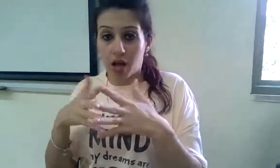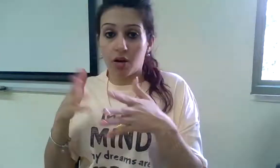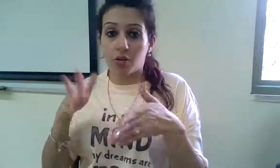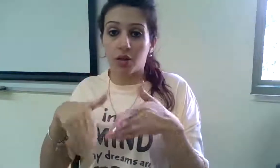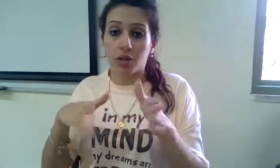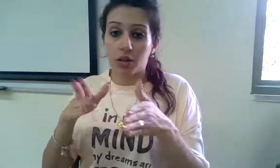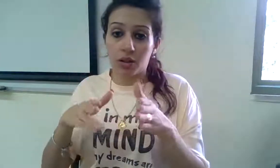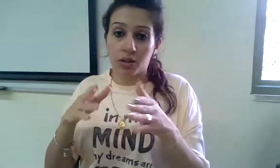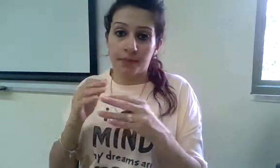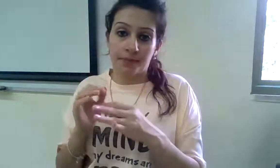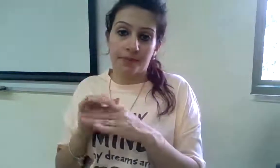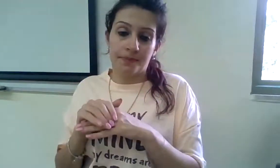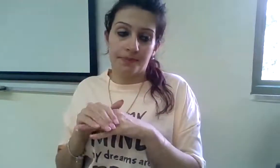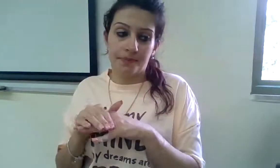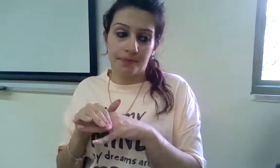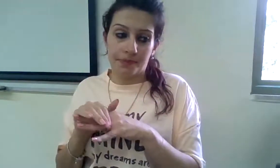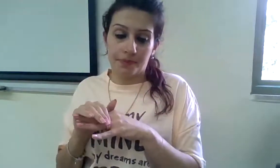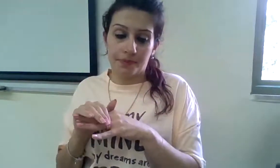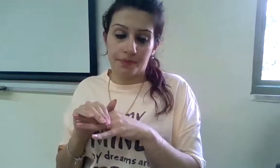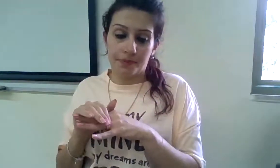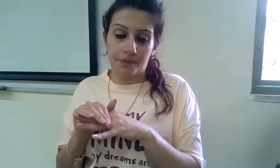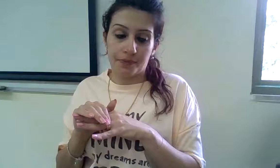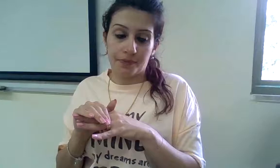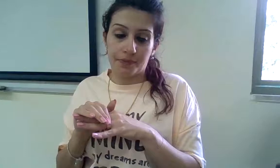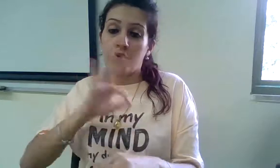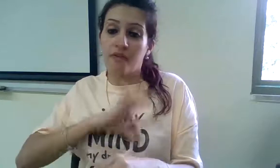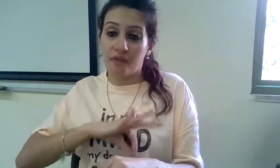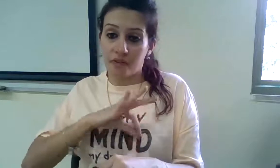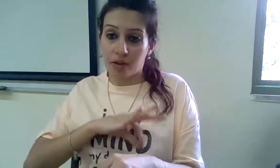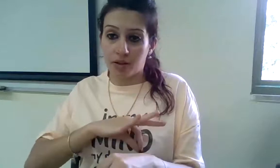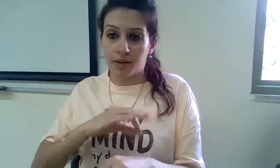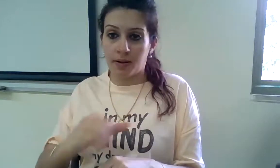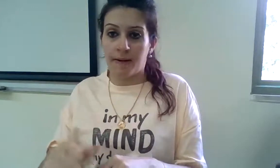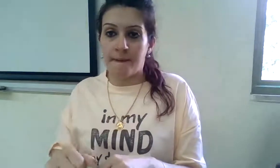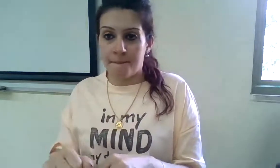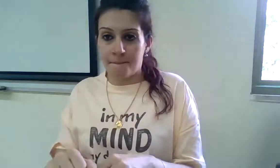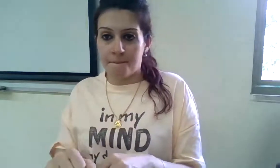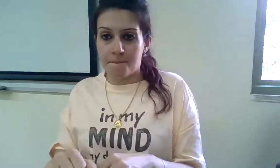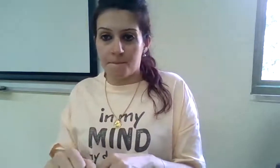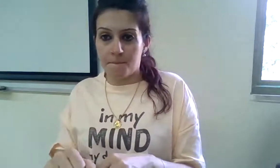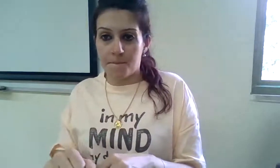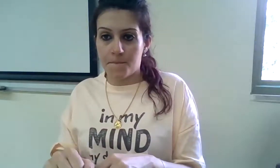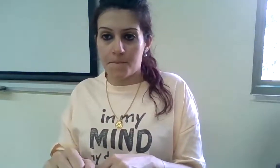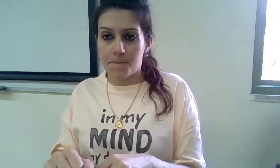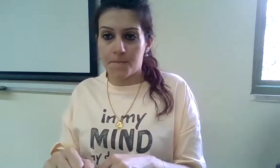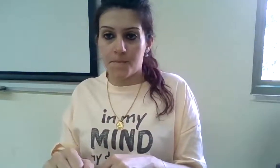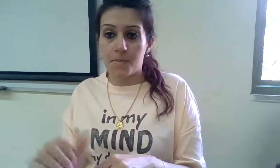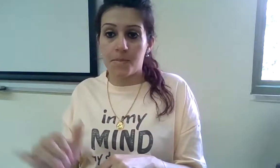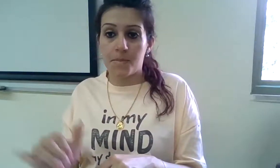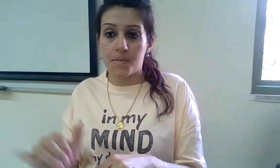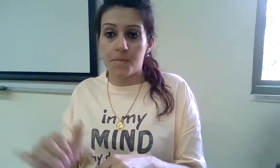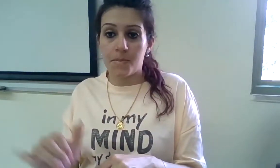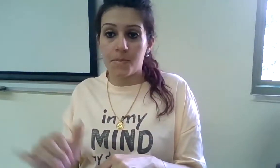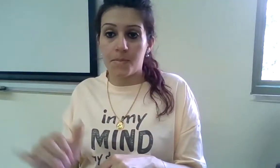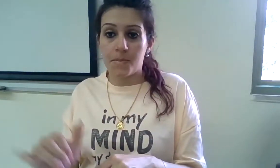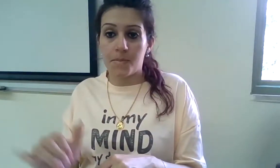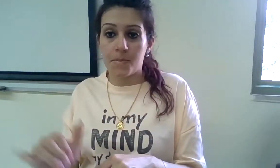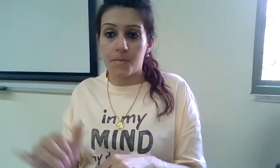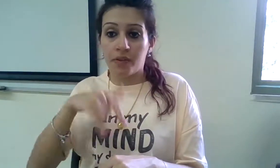أنا اتفق مع إيستر, في تايوان نحن بلد يهتم بالامتحانات جدا. و نعطي أهمية كبير إلى الدرجات, العلامات الكمية